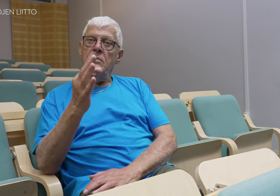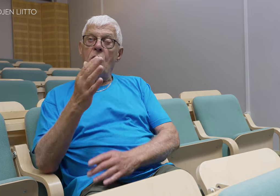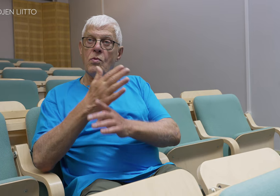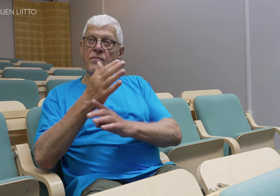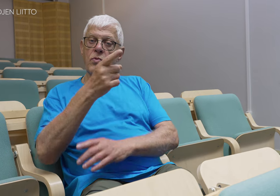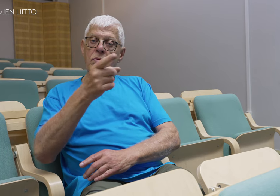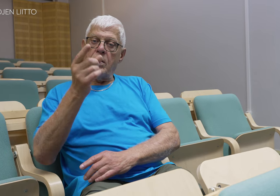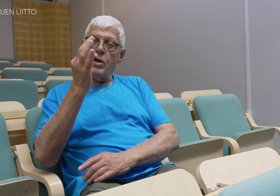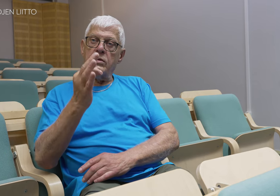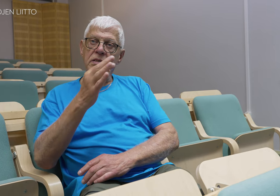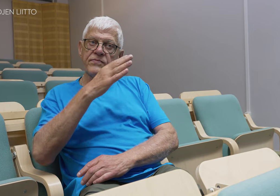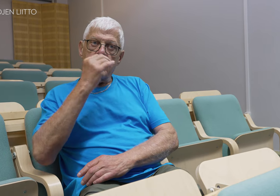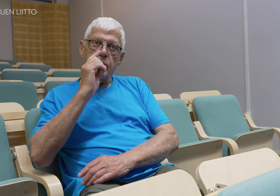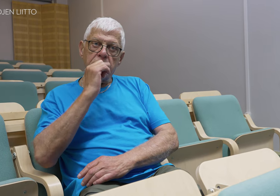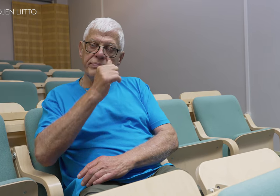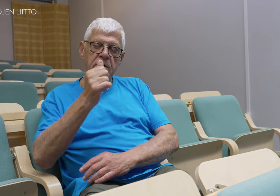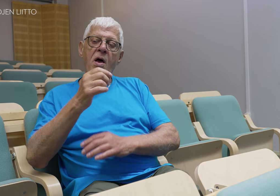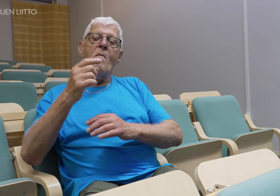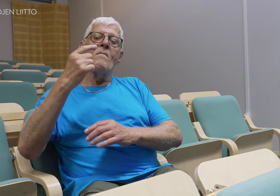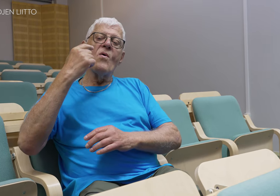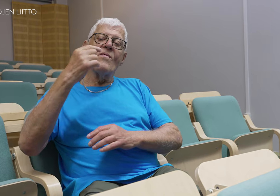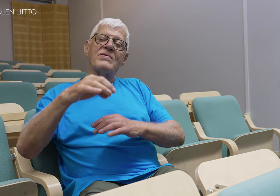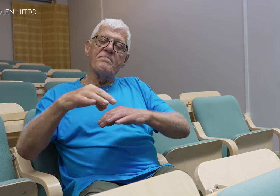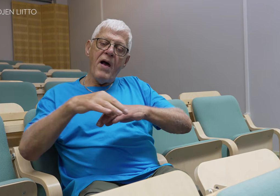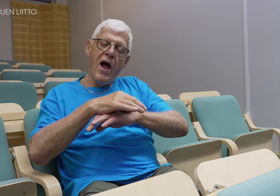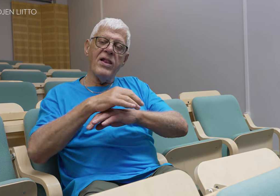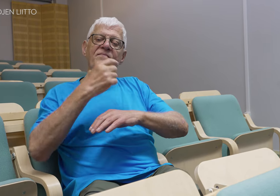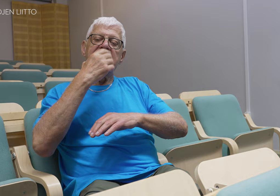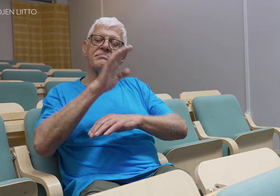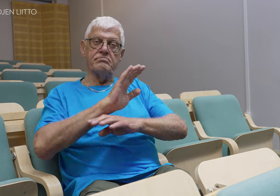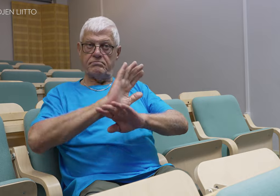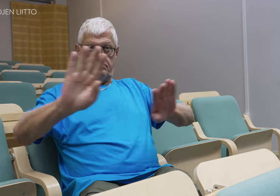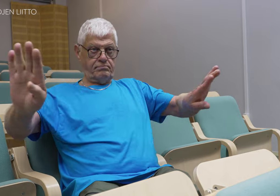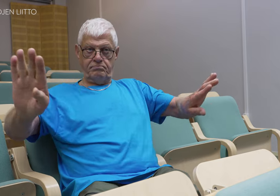Silloin oli mukana noin 180 suomenruotsalaista kuuroa. Silloin eivät puolisot ja muut päässeet mukaan.